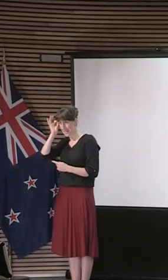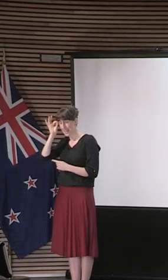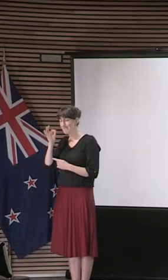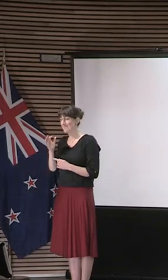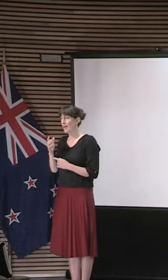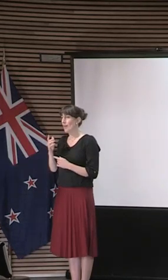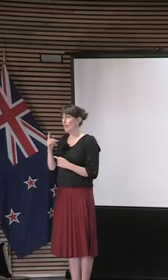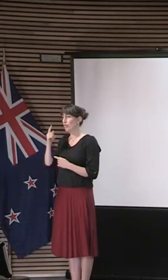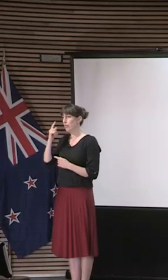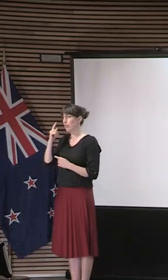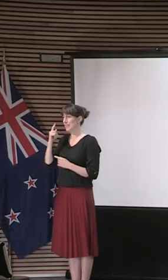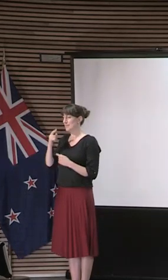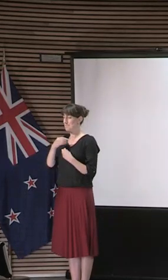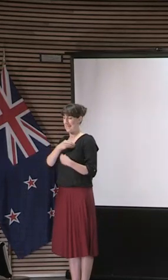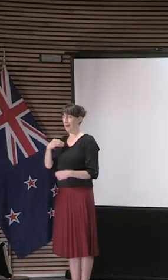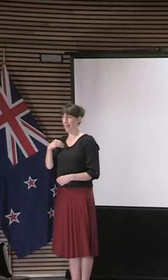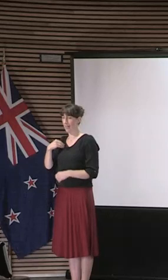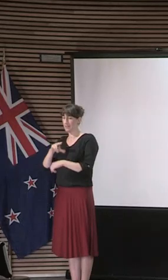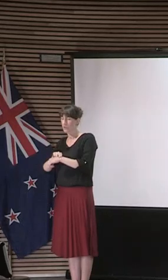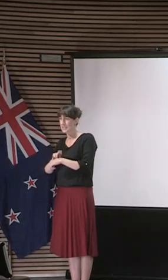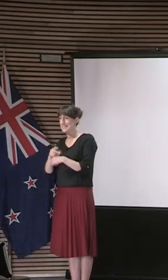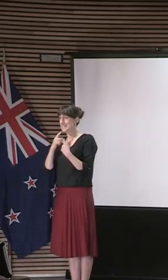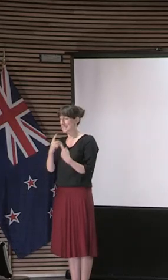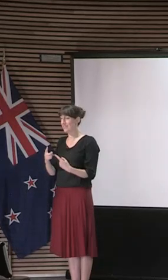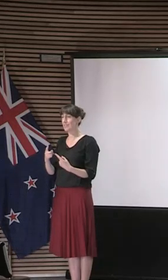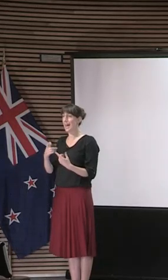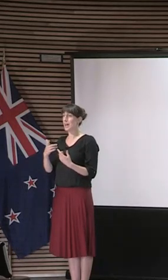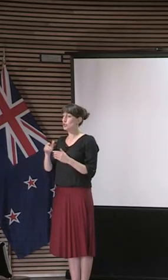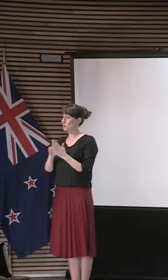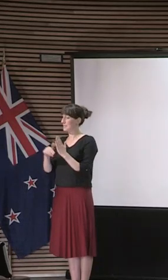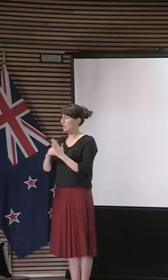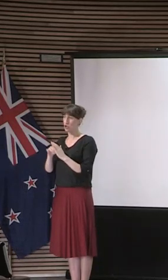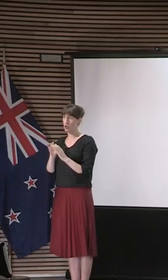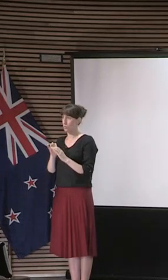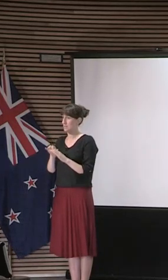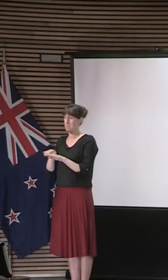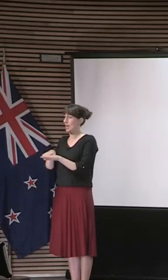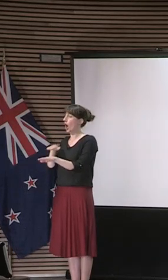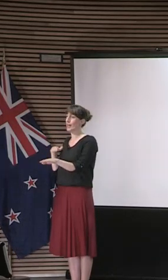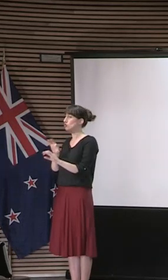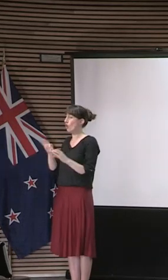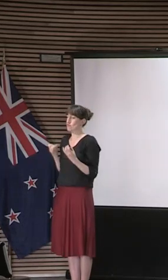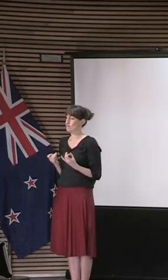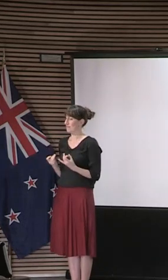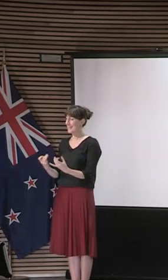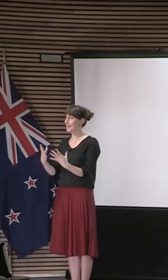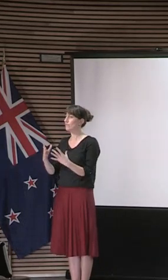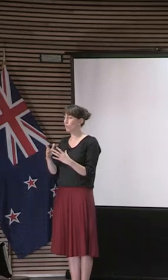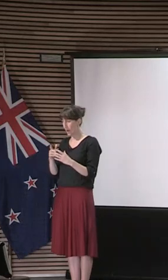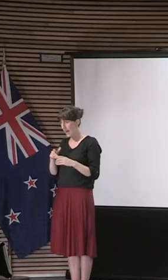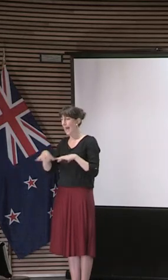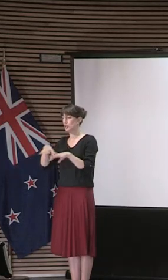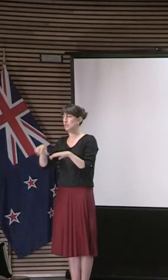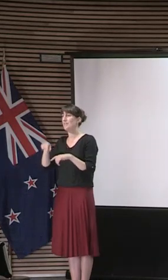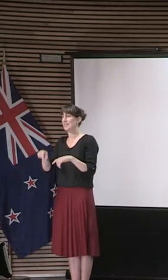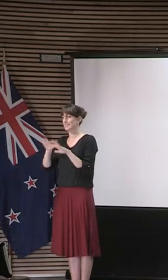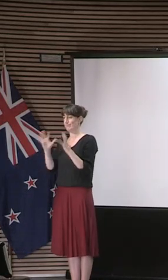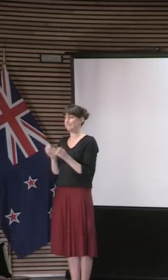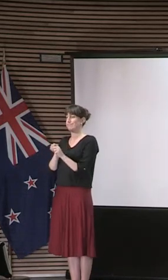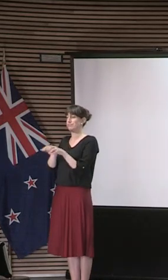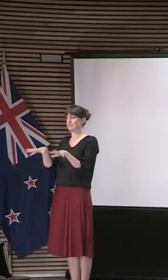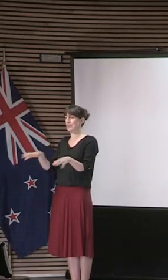konei. TE TAKOTOHO: He aha nga